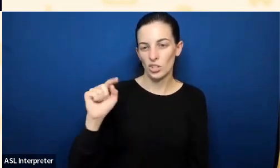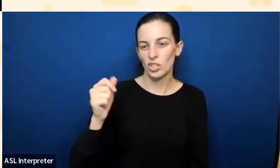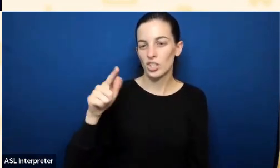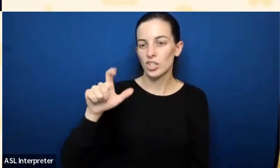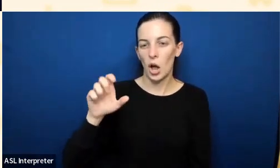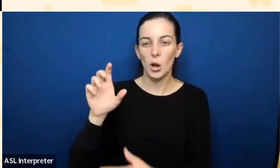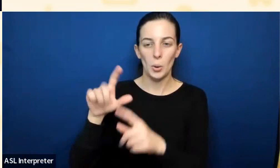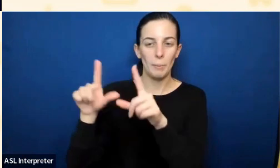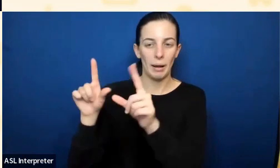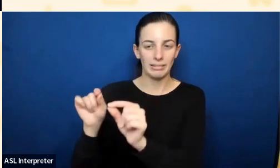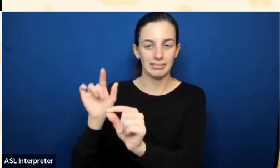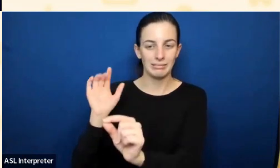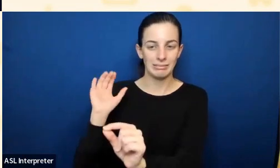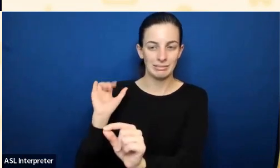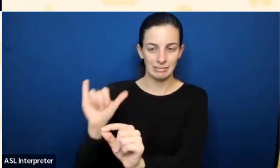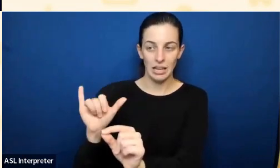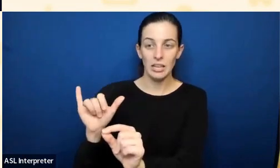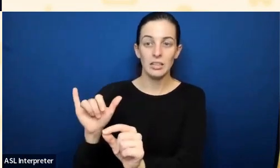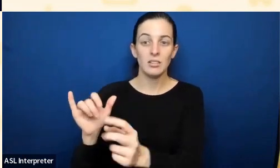simplemente reproduciremos o pausaremos.